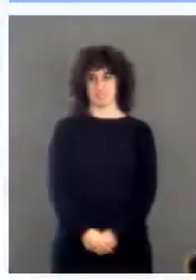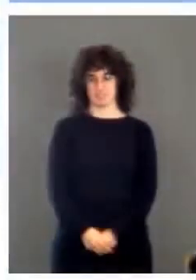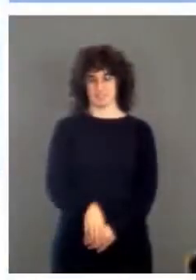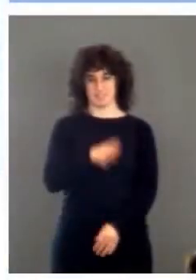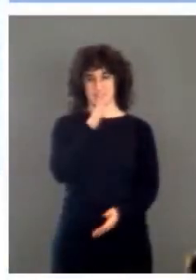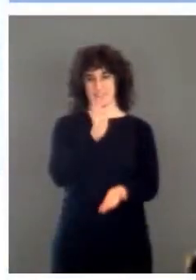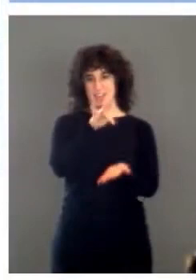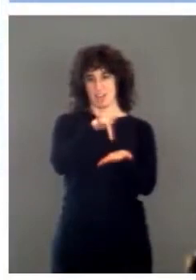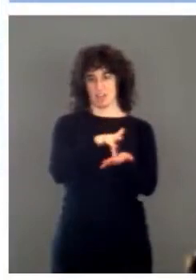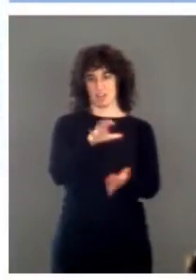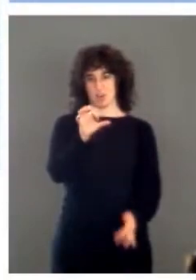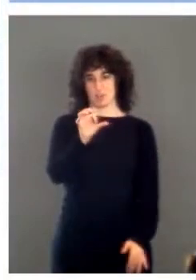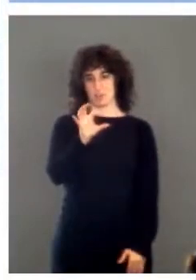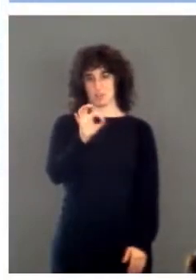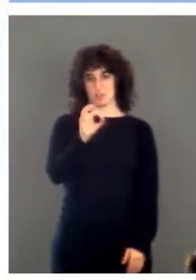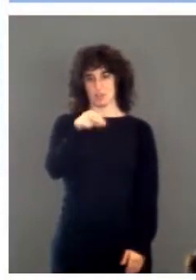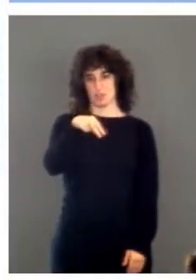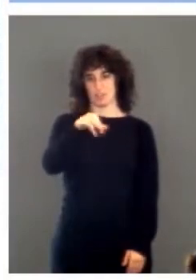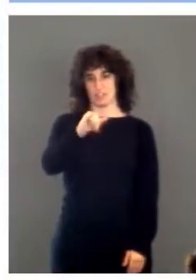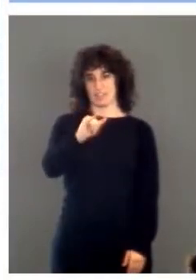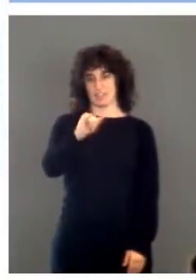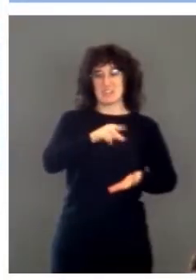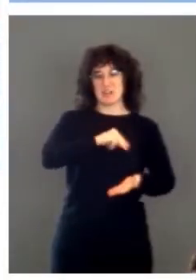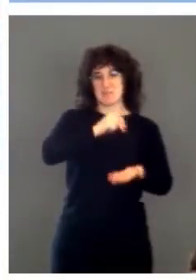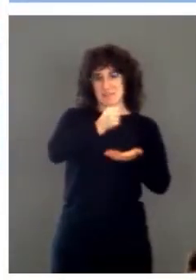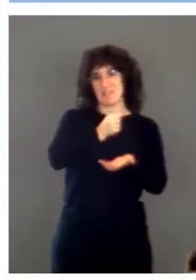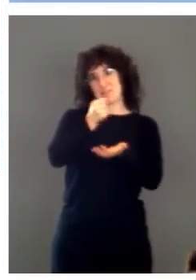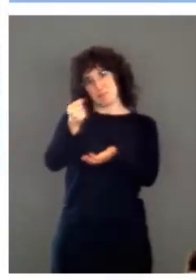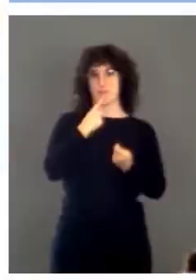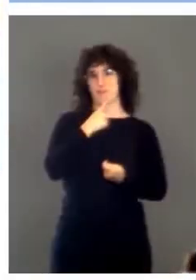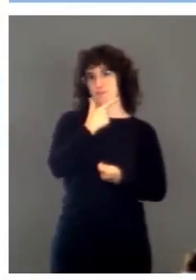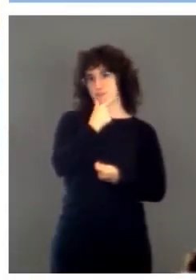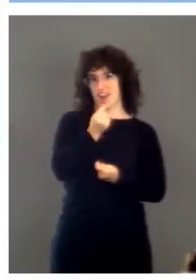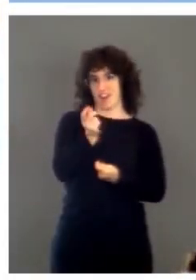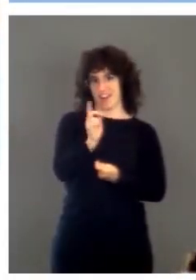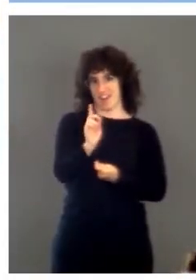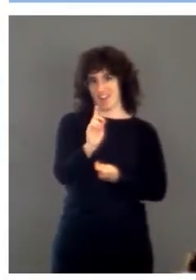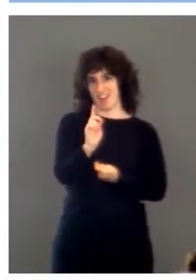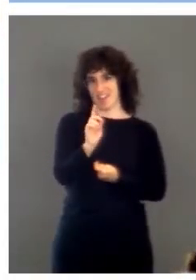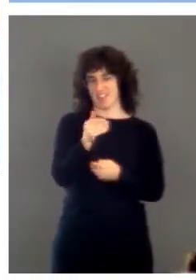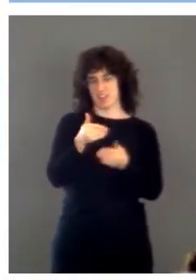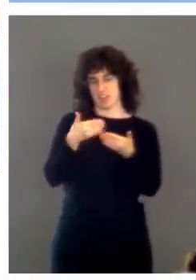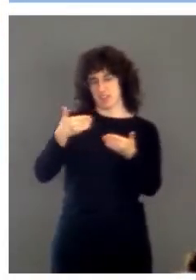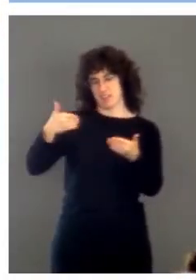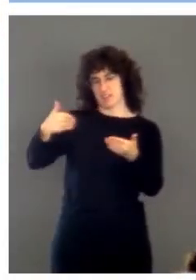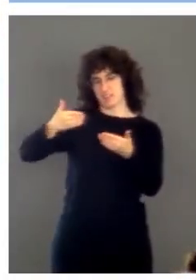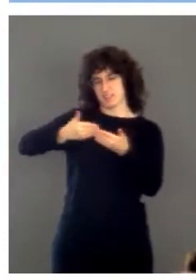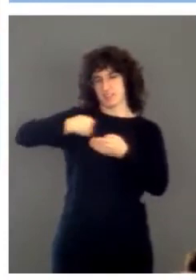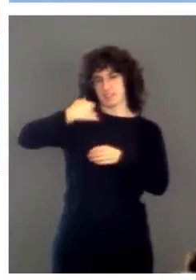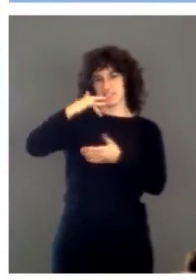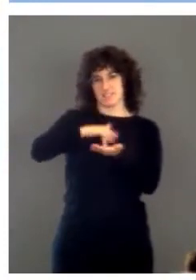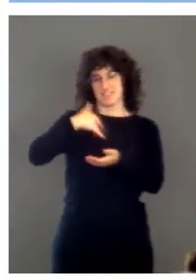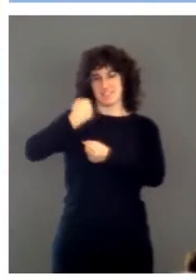A Sony Villar Moura montar un negocio de cero Ahora Llega para recoger